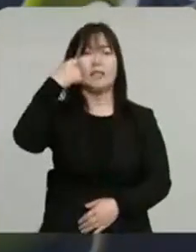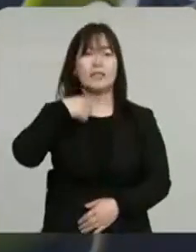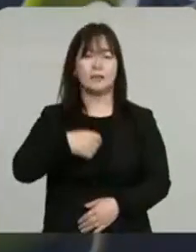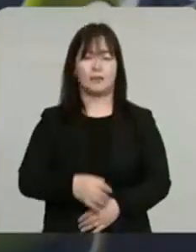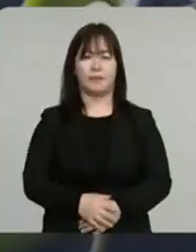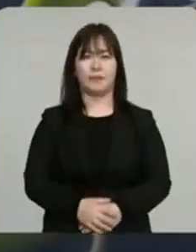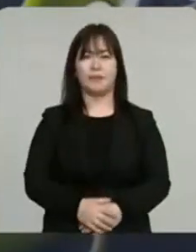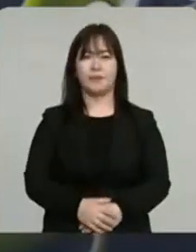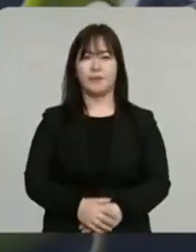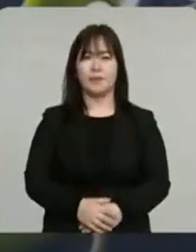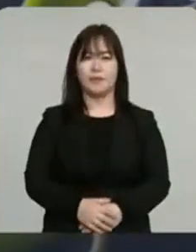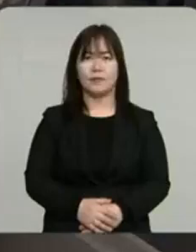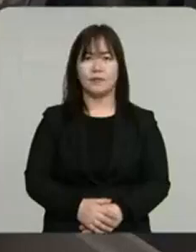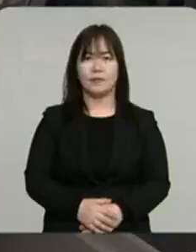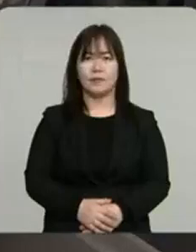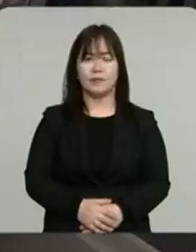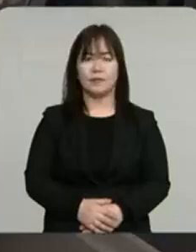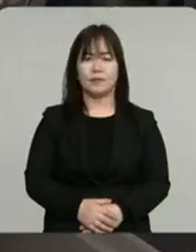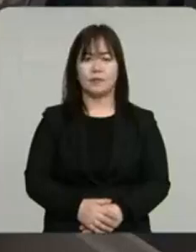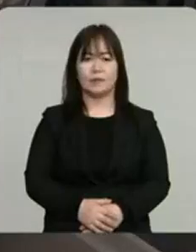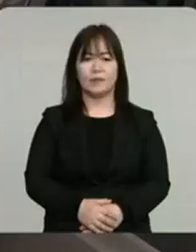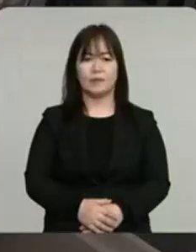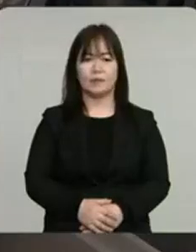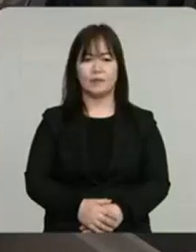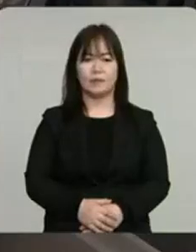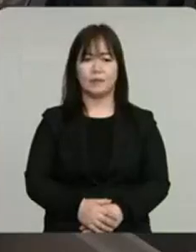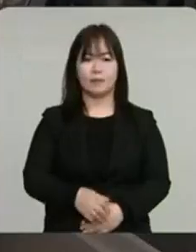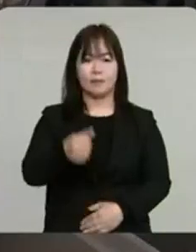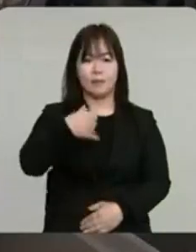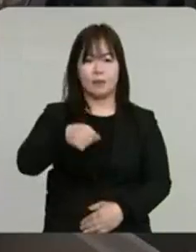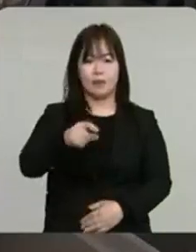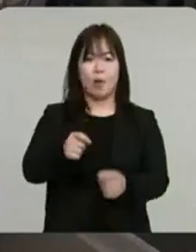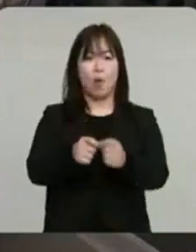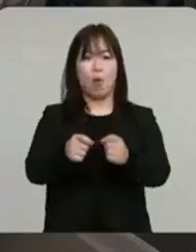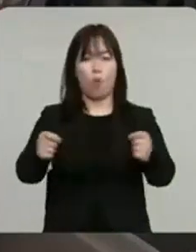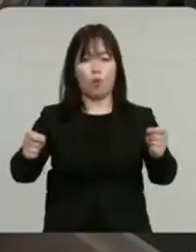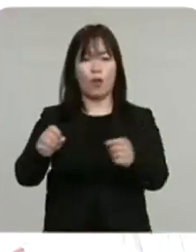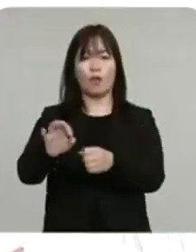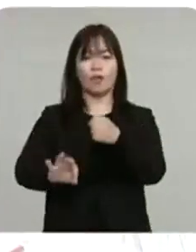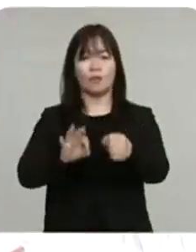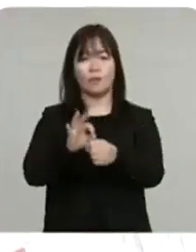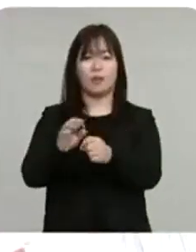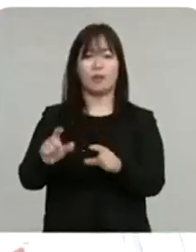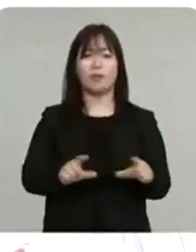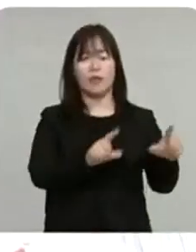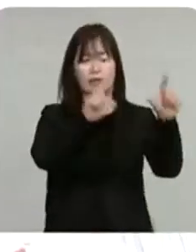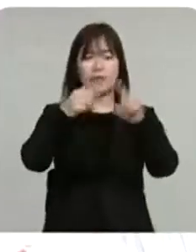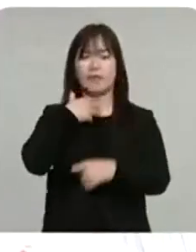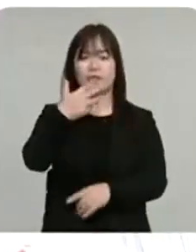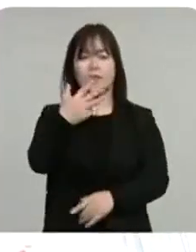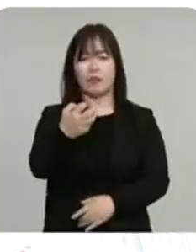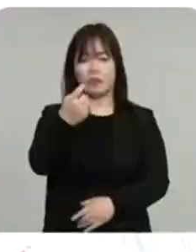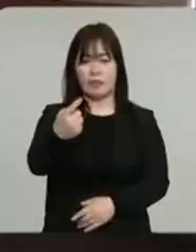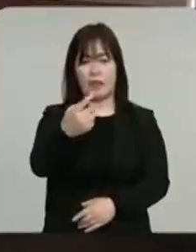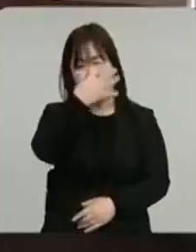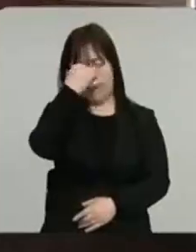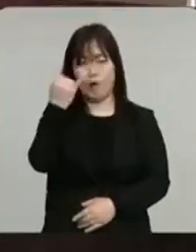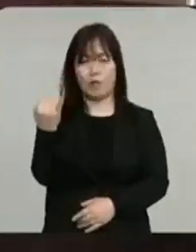리포트 자식과 떨어져 10년 넘게 혼자 살고 있는 81살 김복자 할머니.